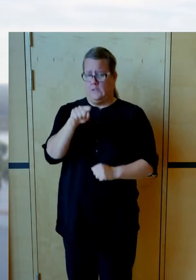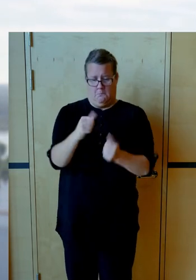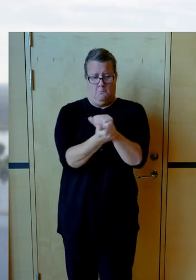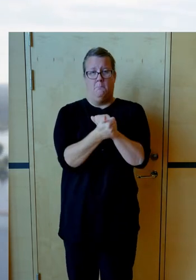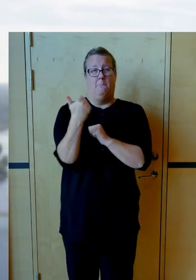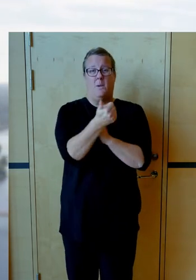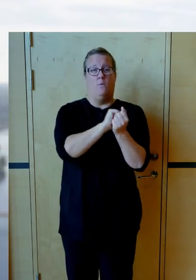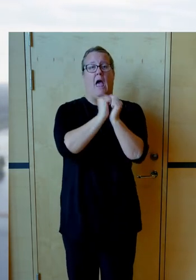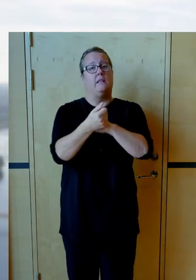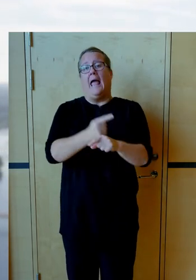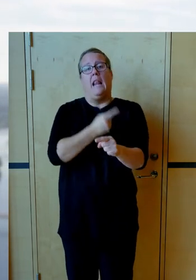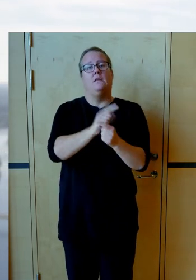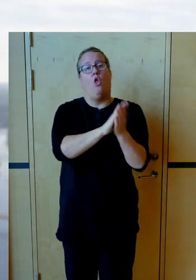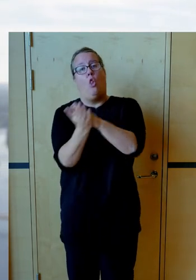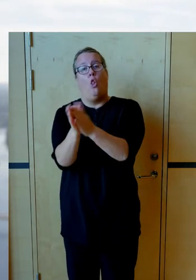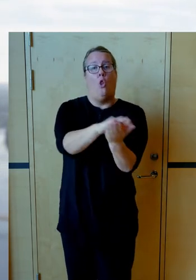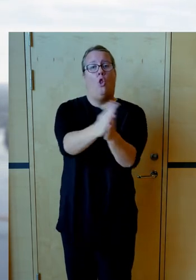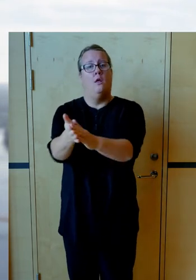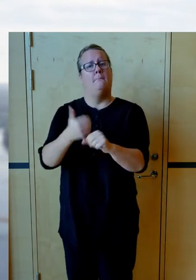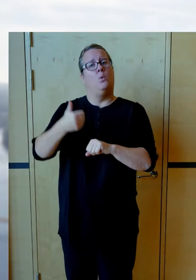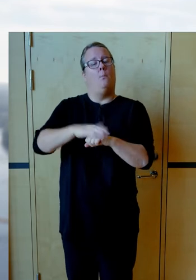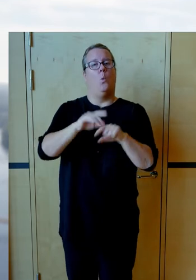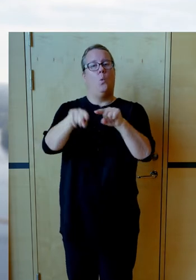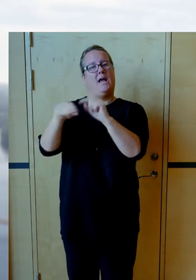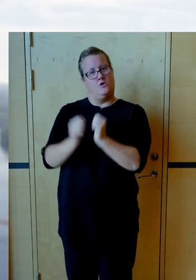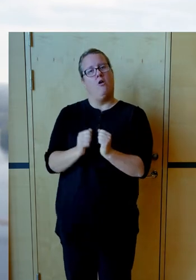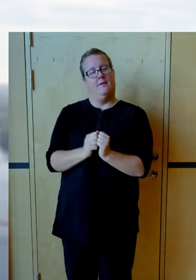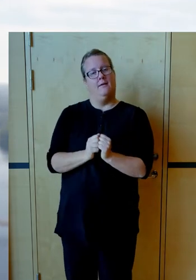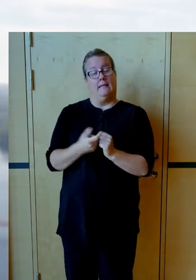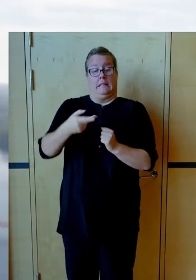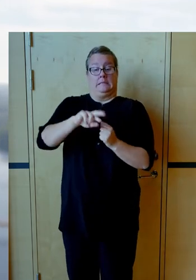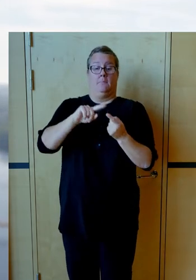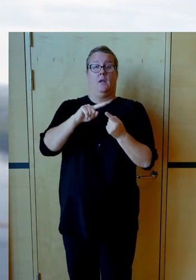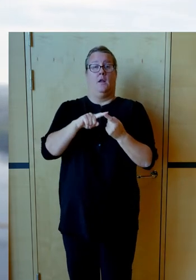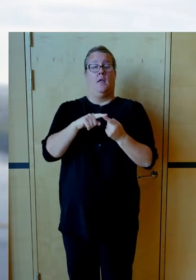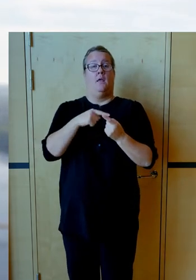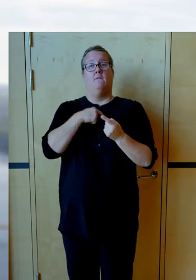Beroende på olika faktorer kan vara typ att det Att vi blir mer friska vi kan bemöta